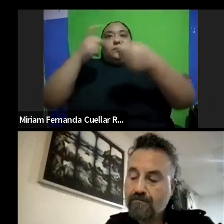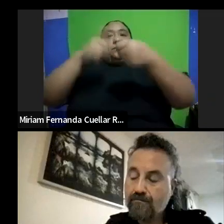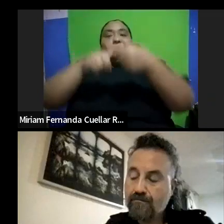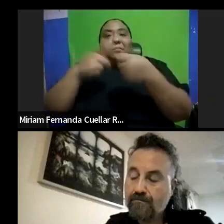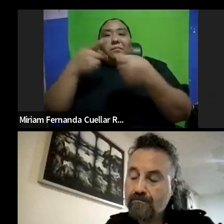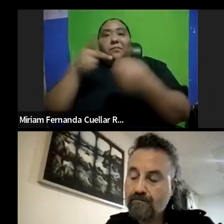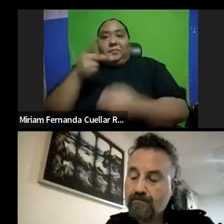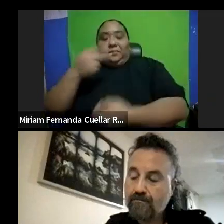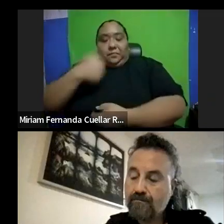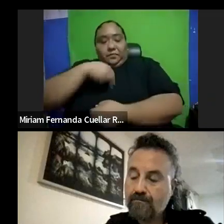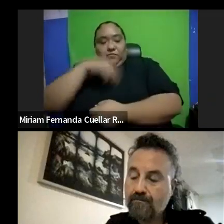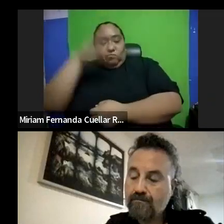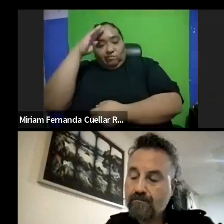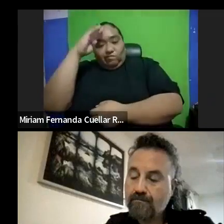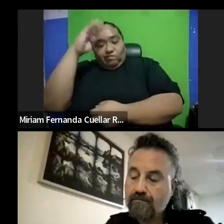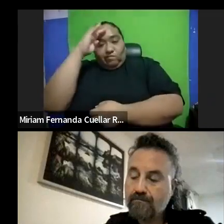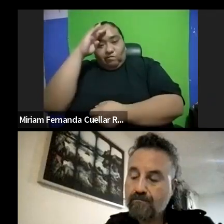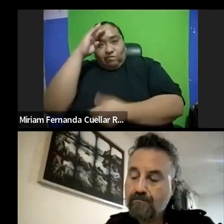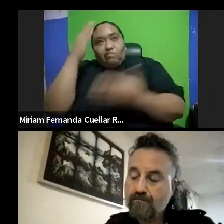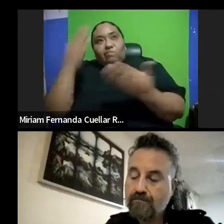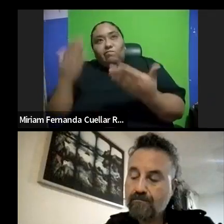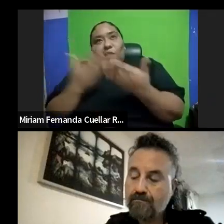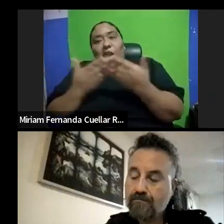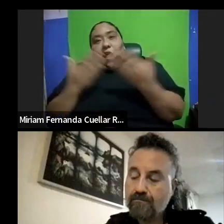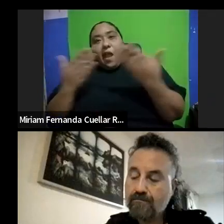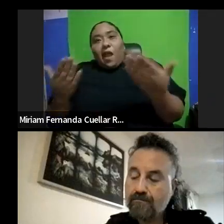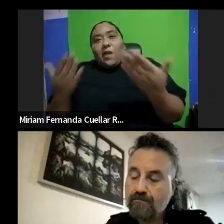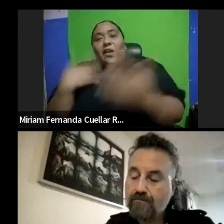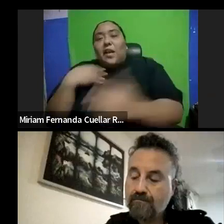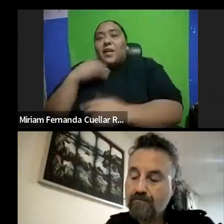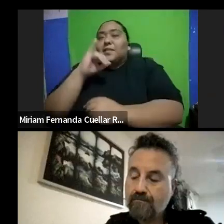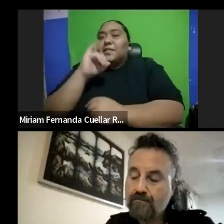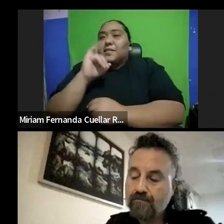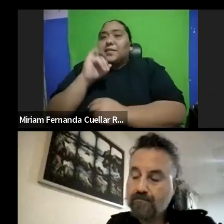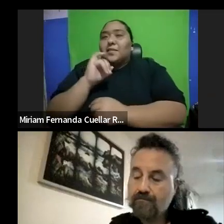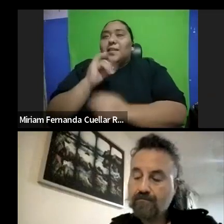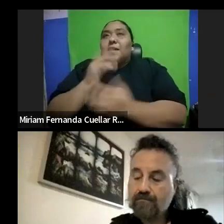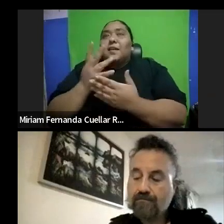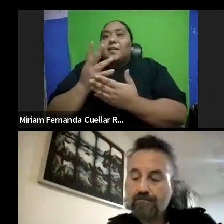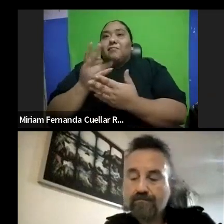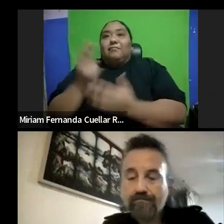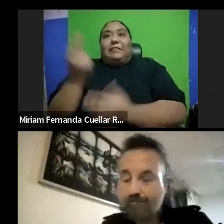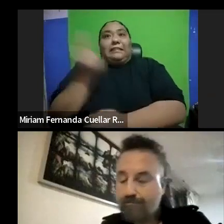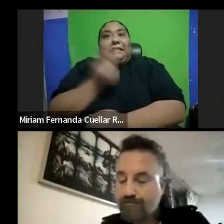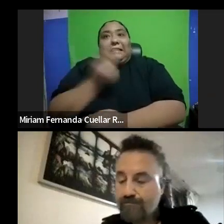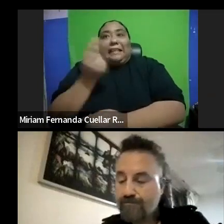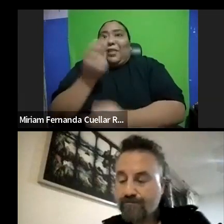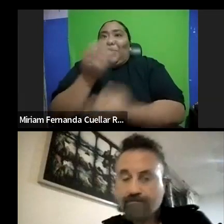conjunto conjunto estas opiniones a ahora ahora, pienso que sis necesitan todas las materias